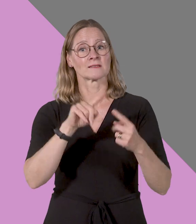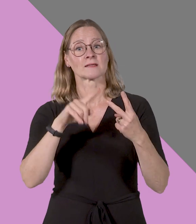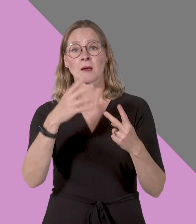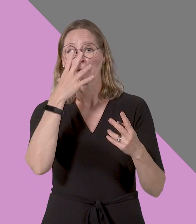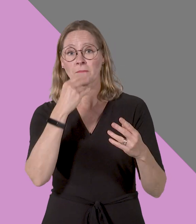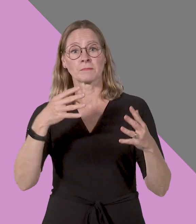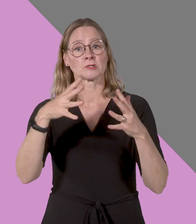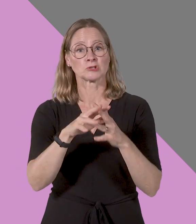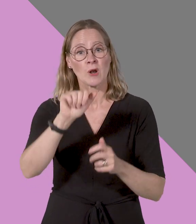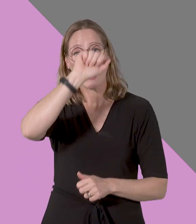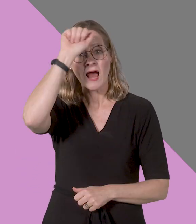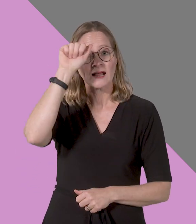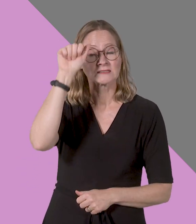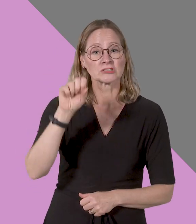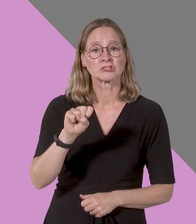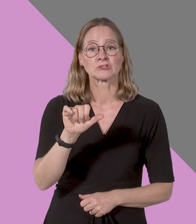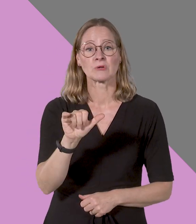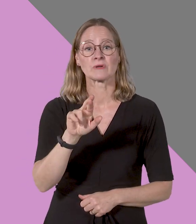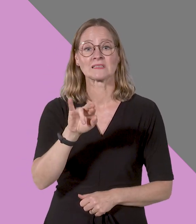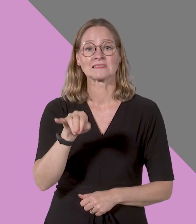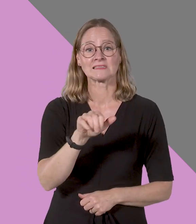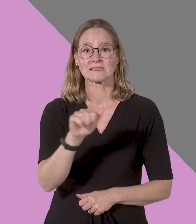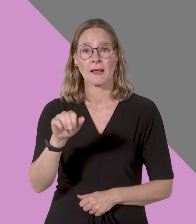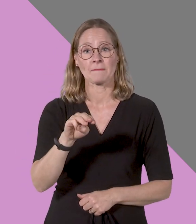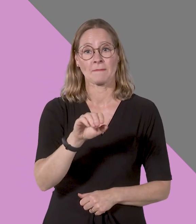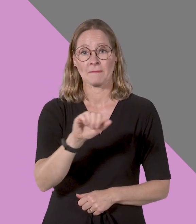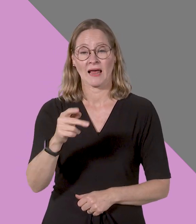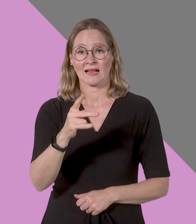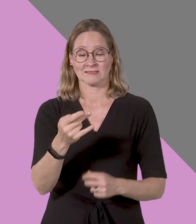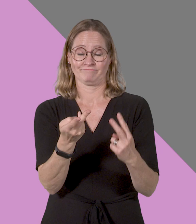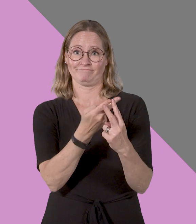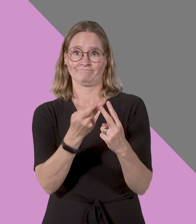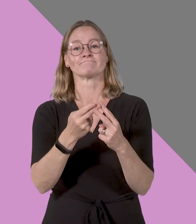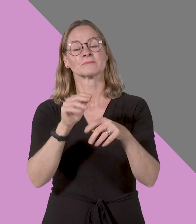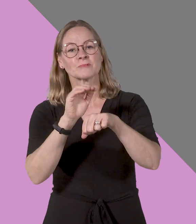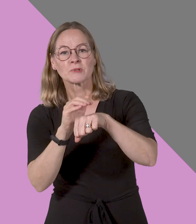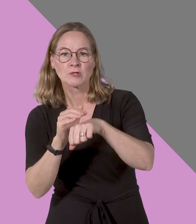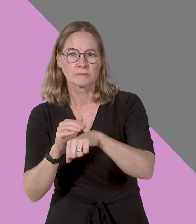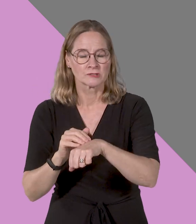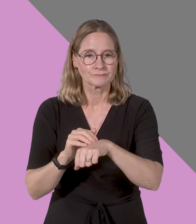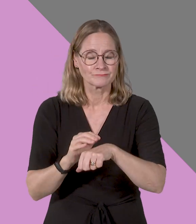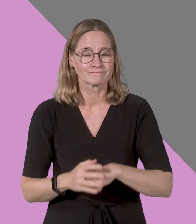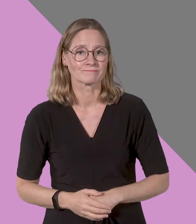sekä psykologi Aleksi Syrjämäki.